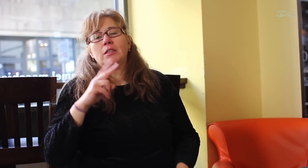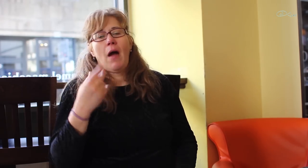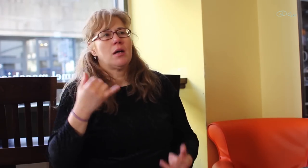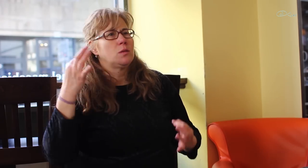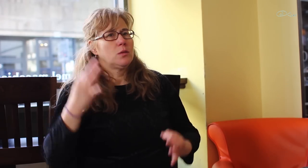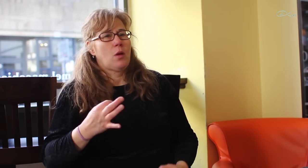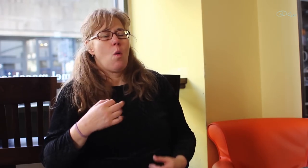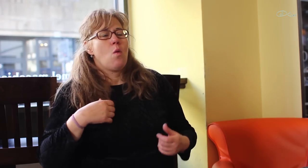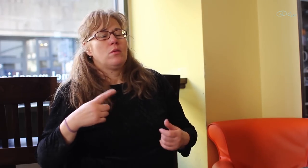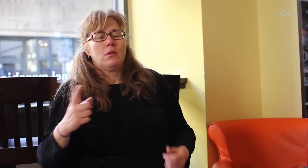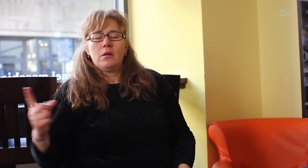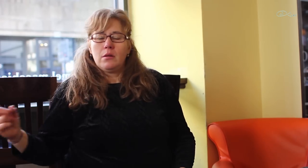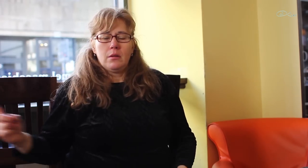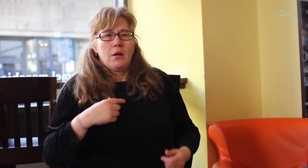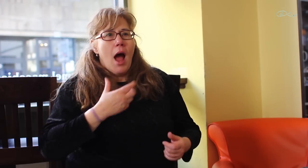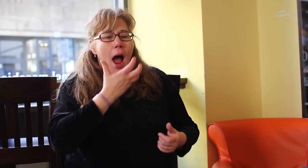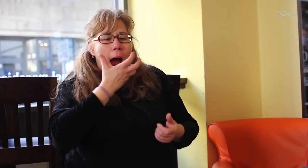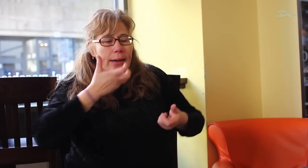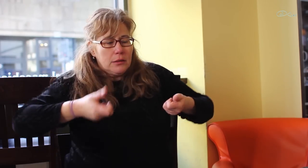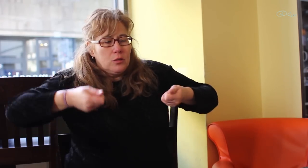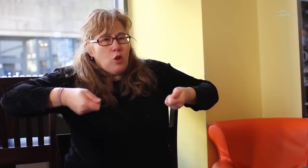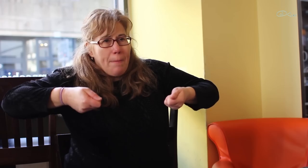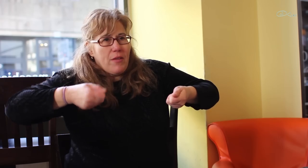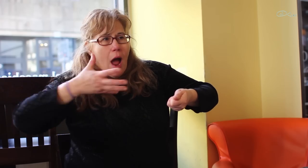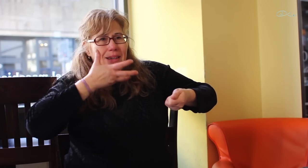Einmal ist mir mein jüngerer Sohn entgegengekommen. Ich trug einen heißen Topf und er war sehr schnell.